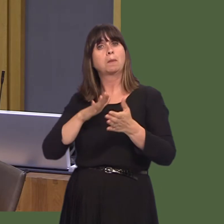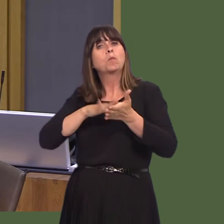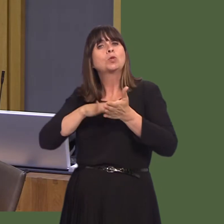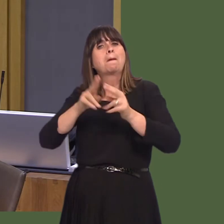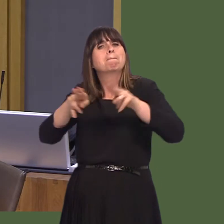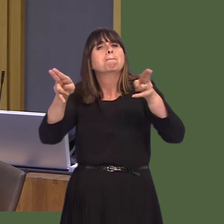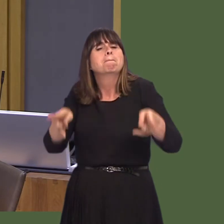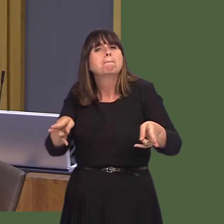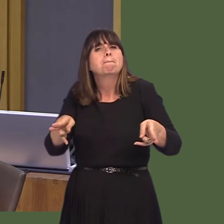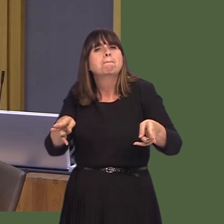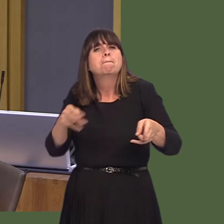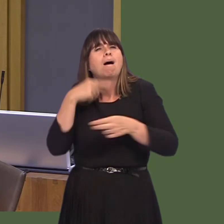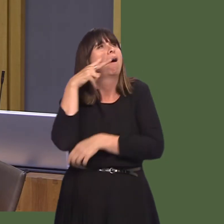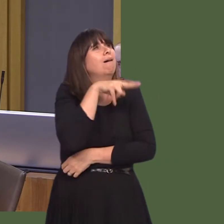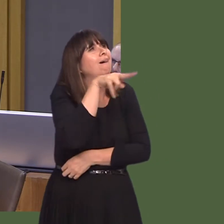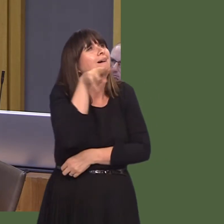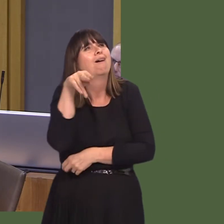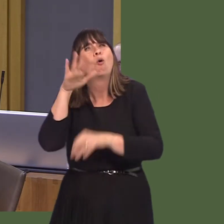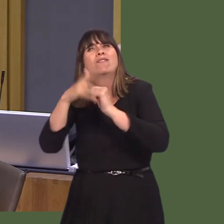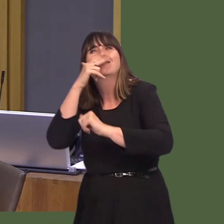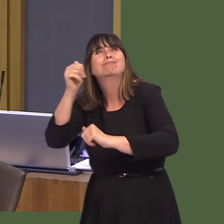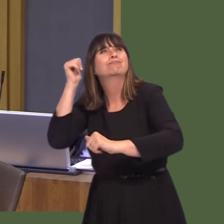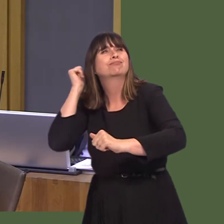Wel, mi oedd yna ergyd iír cynllun hwnnw yn ddiweddar pan glywodd yr ymddiriedolaeth